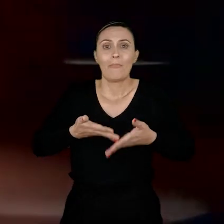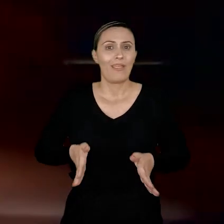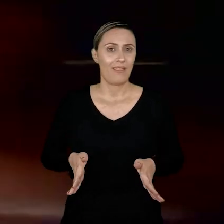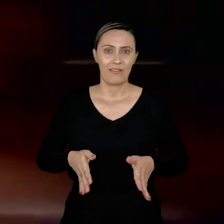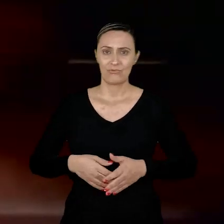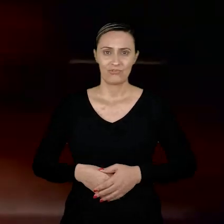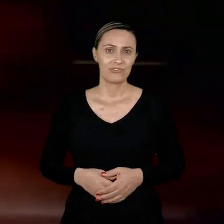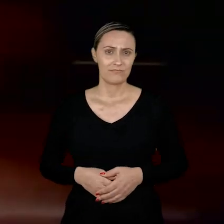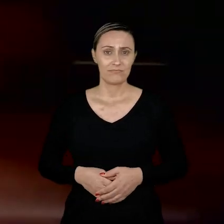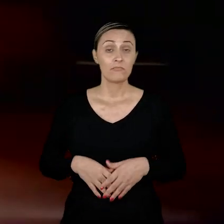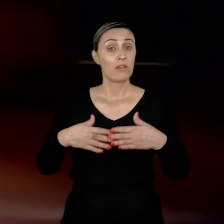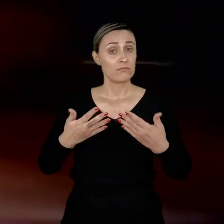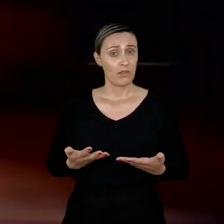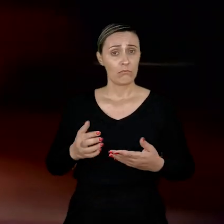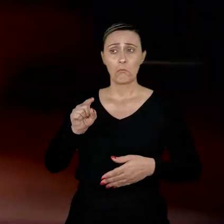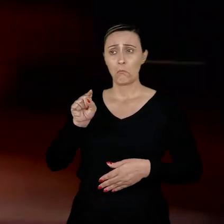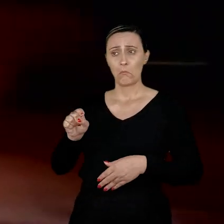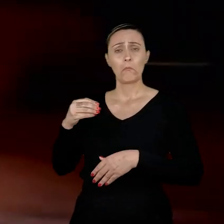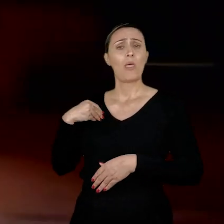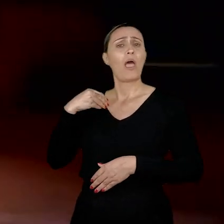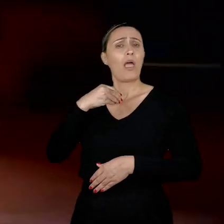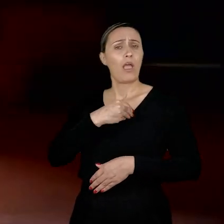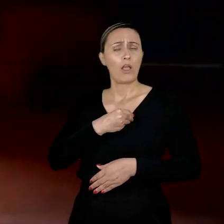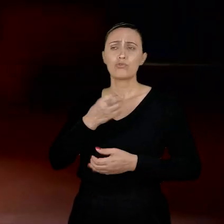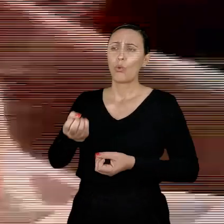Então, gentilmente, o médico me disse que, conforme o cenário da época,